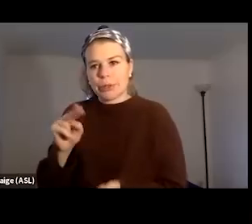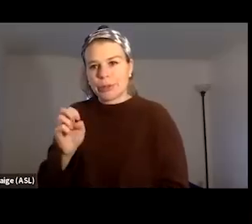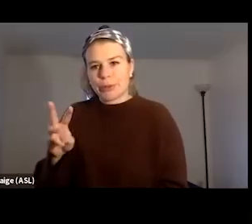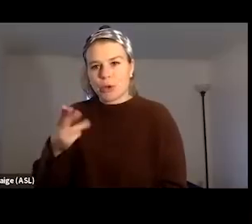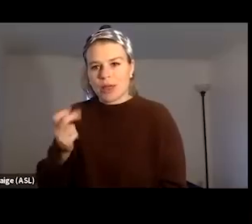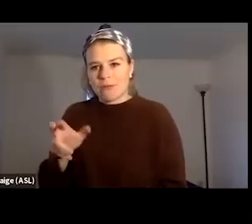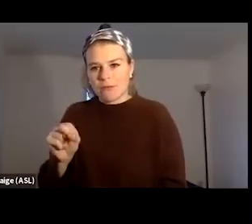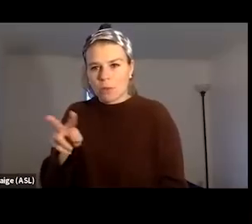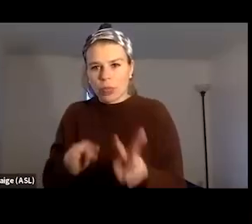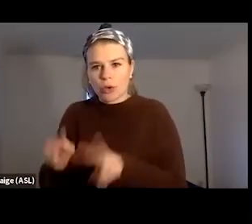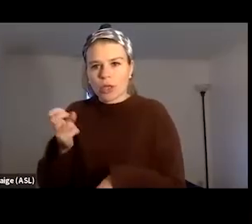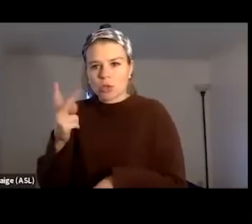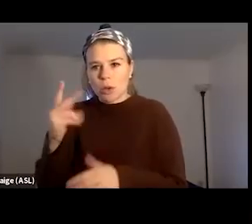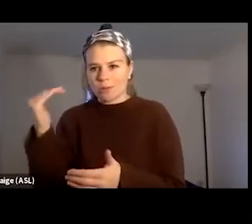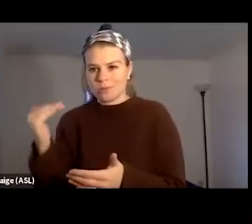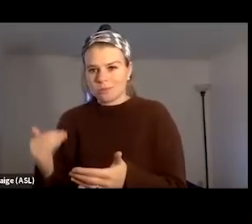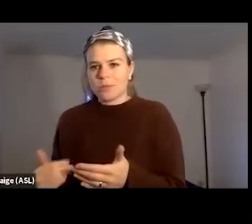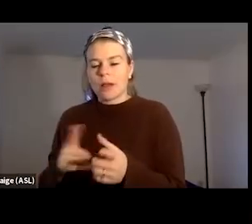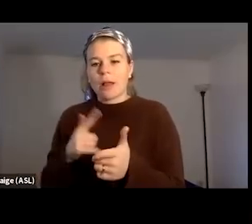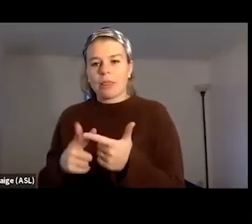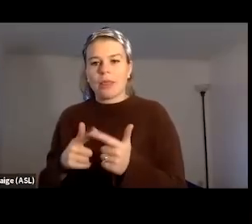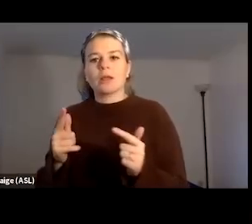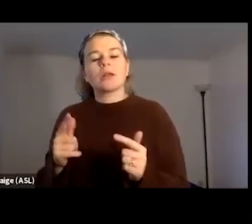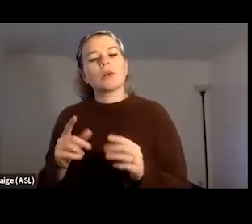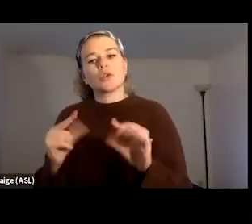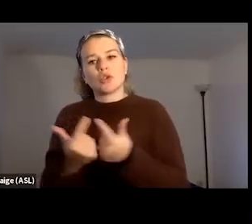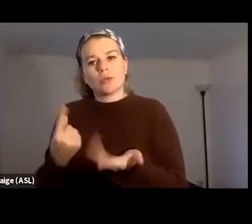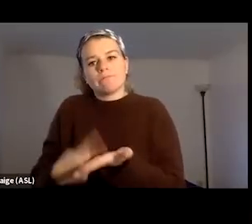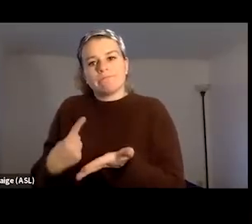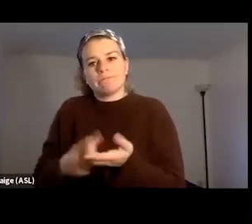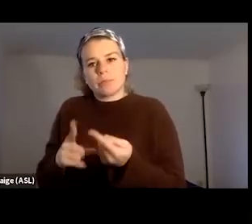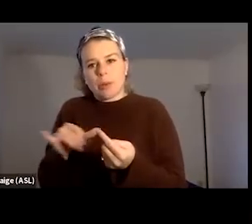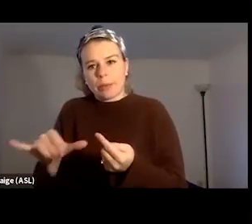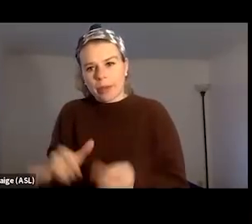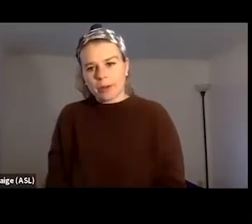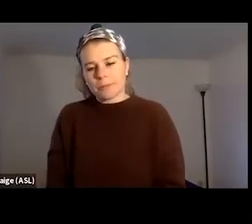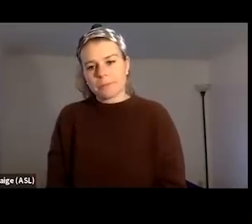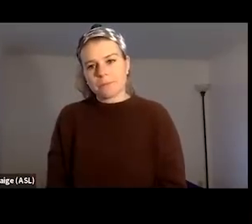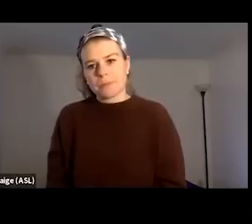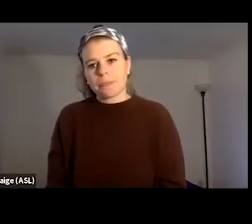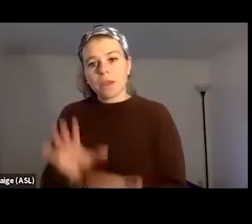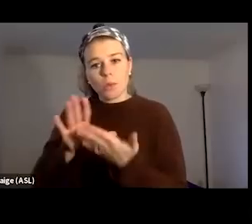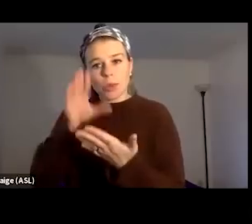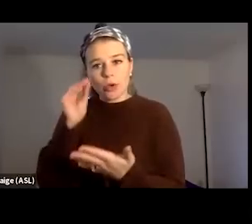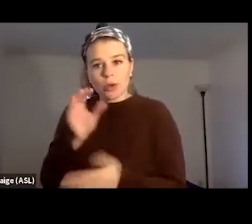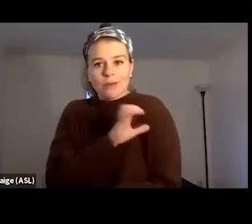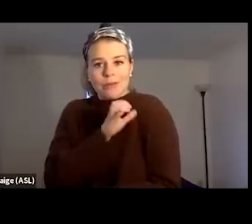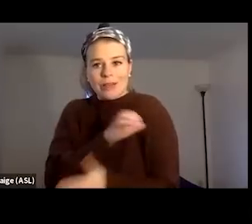una versión breve de 12 ítems de la medida y luego tuvimos una discusión grupal con ellos al respecto. Aprendimos que los clínicos eran escépticos